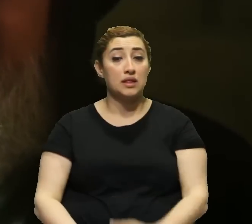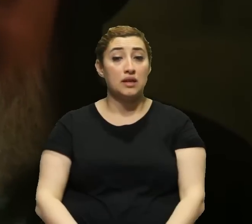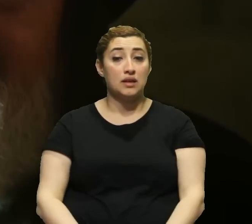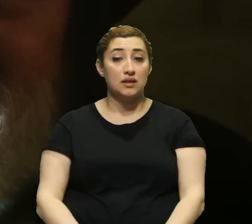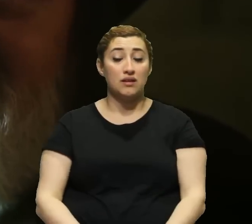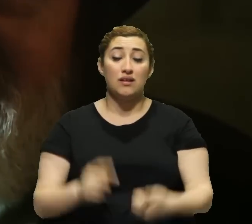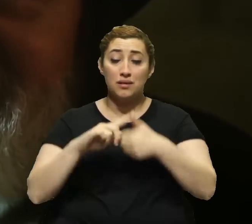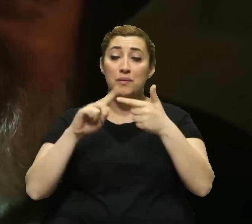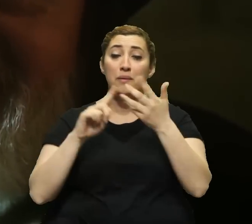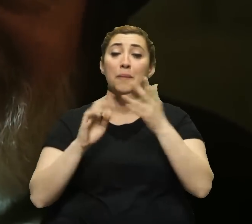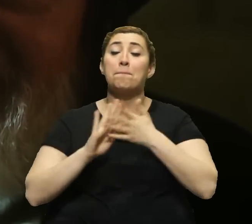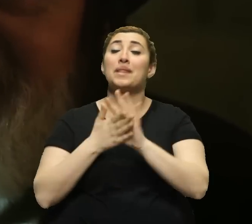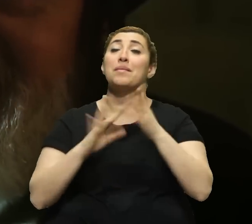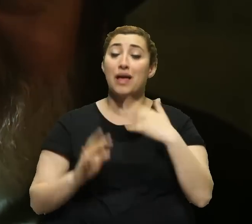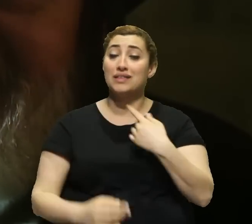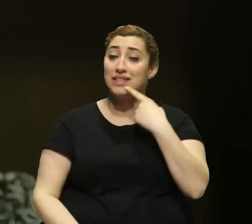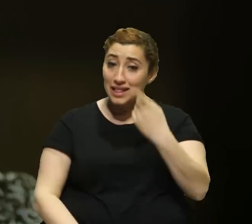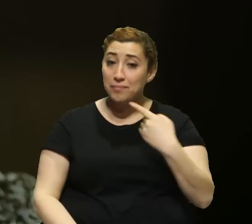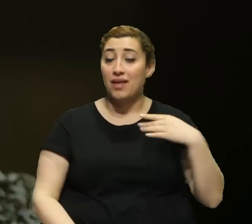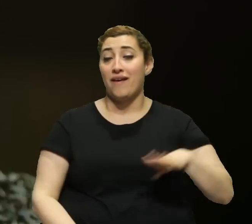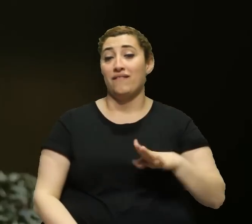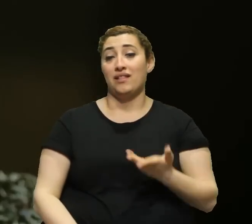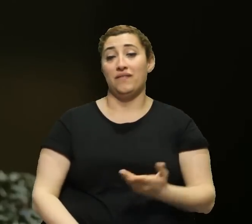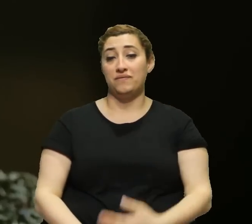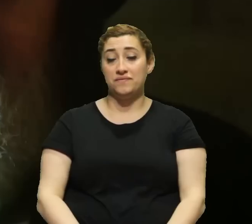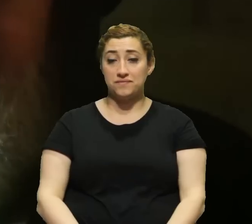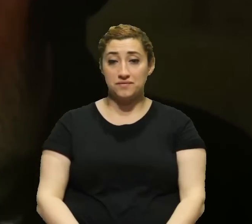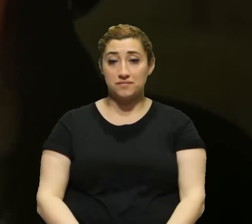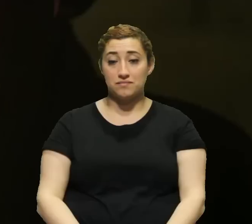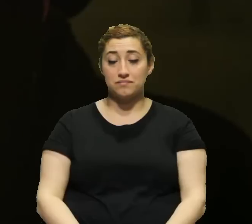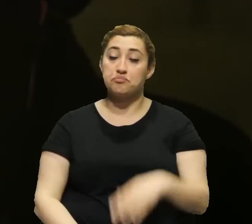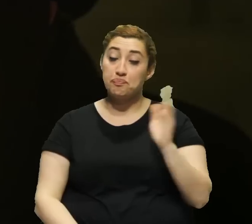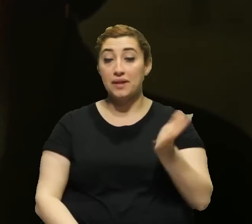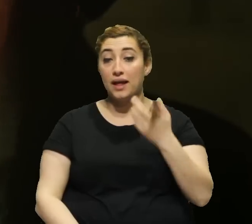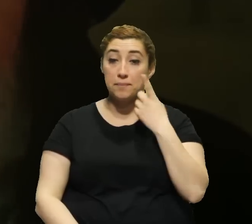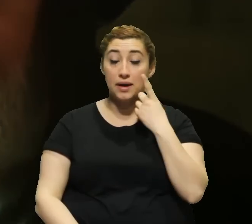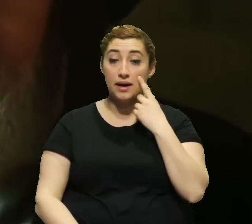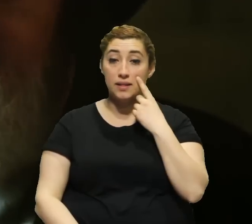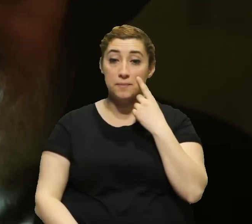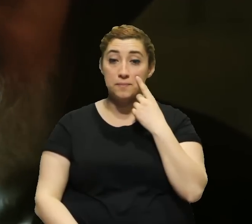Saymakla bitmez dedik ya evlat. Hadi bakalım.